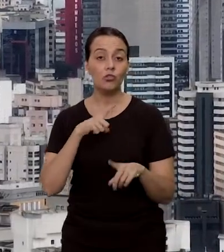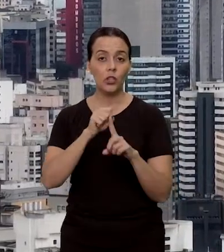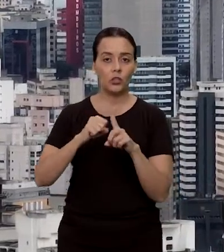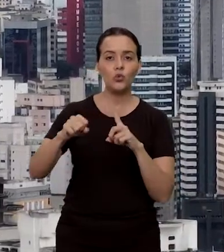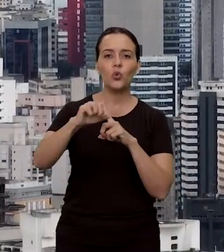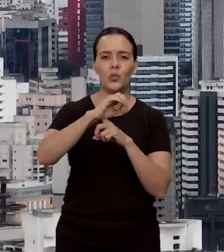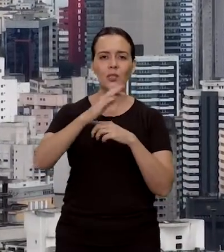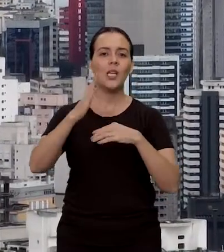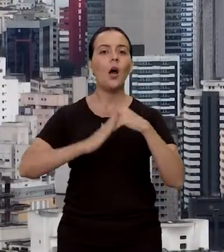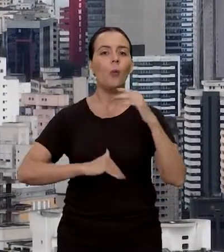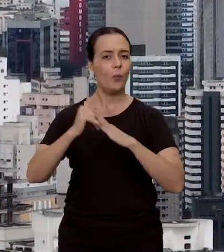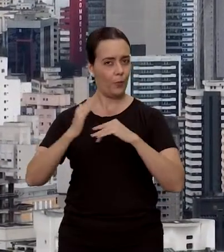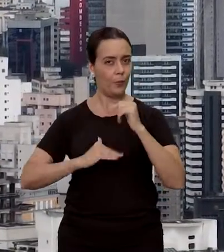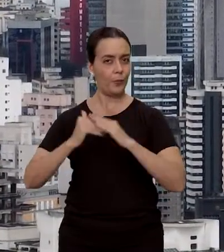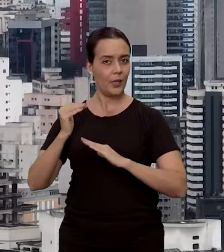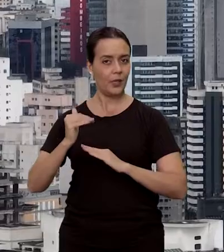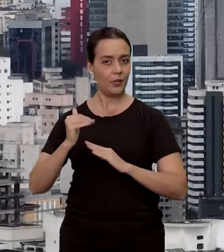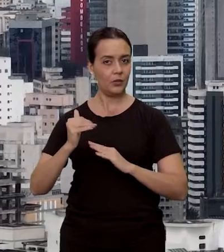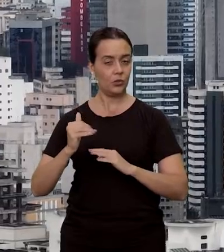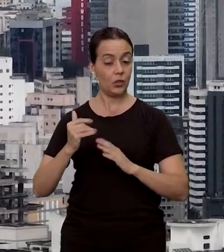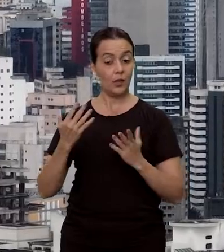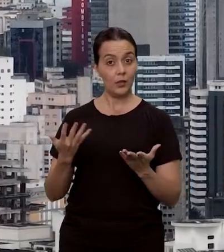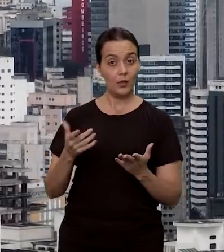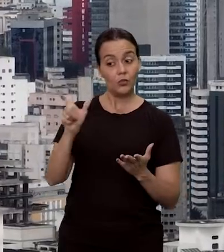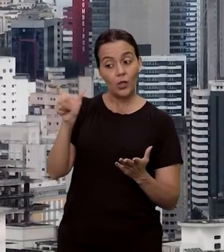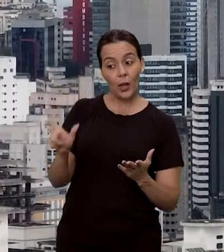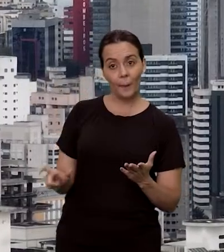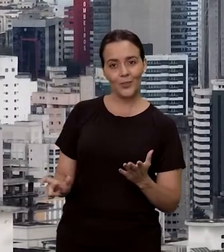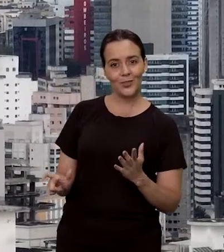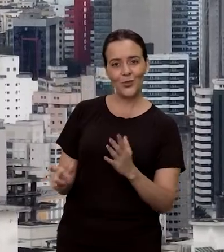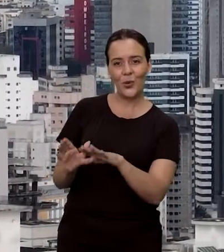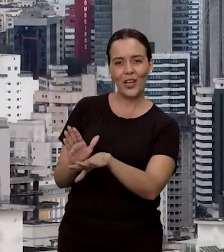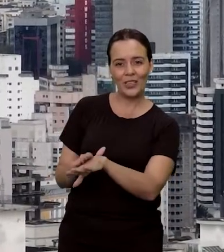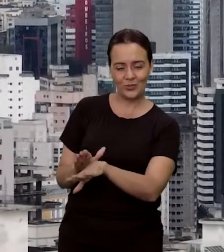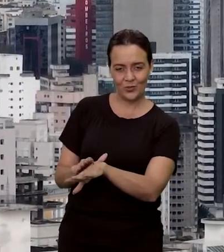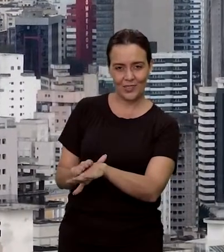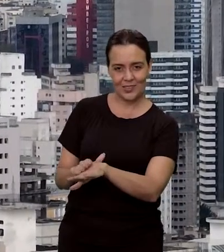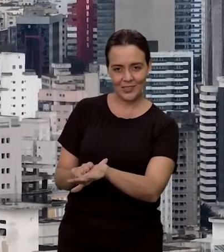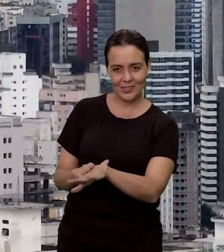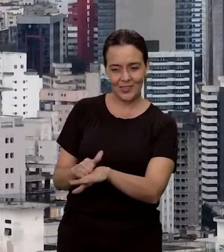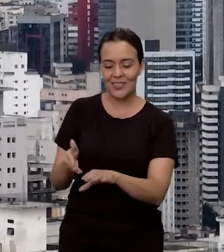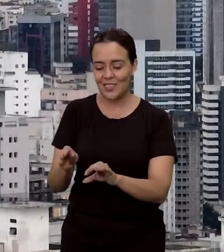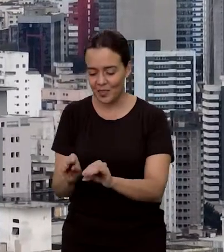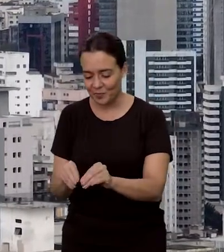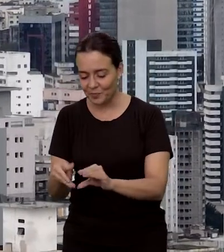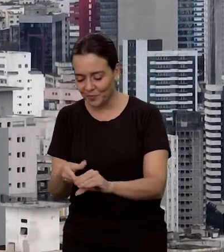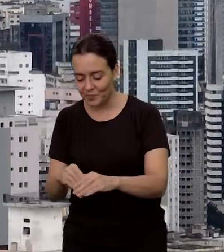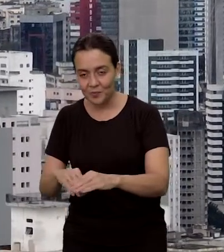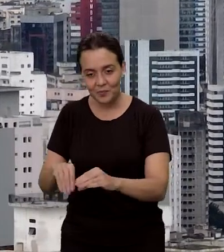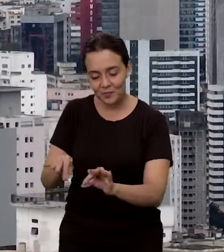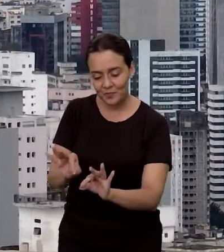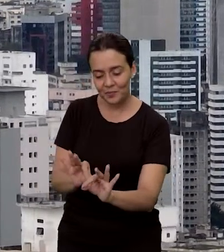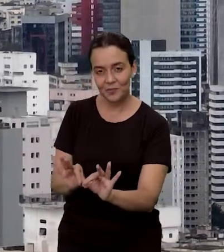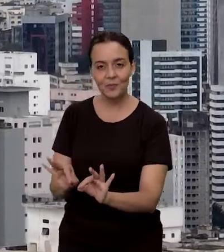E não quer dizer que o artista ali, ele não tinha um lugar de destaque. Pelo contrário, ele tinha, ele era o artista, ele era o artesão,